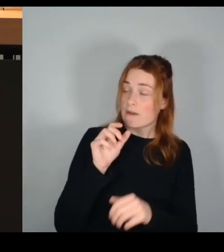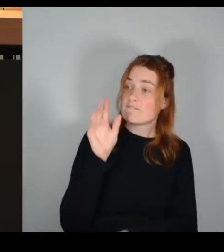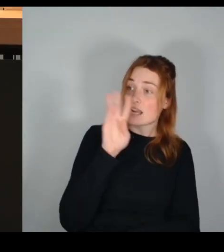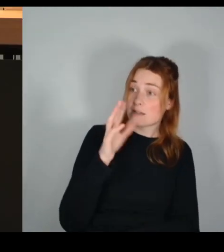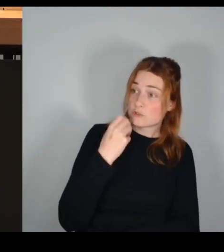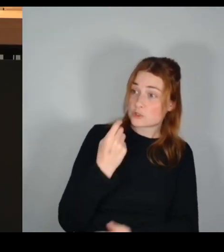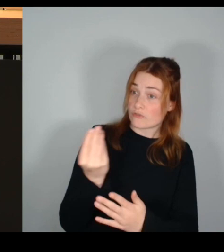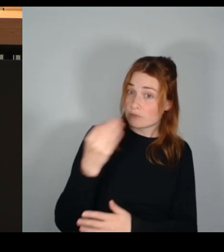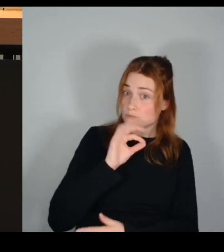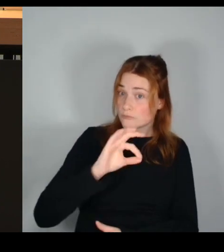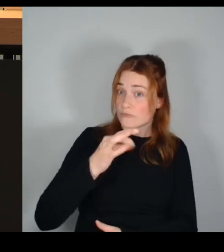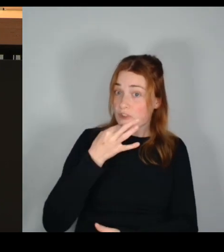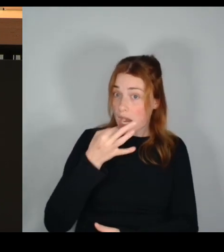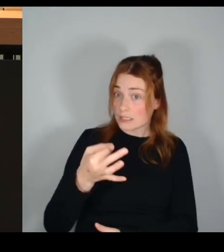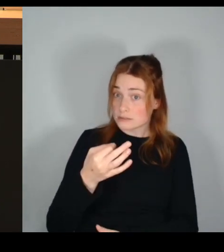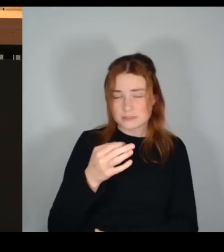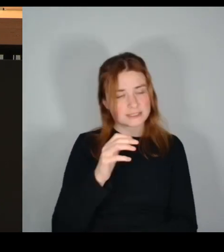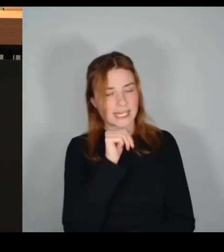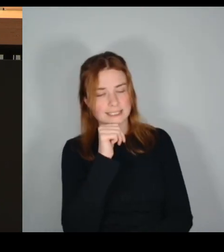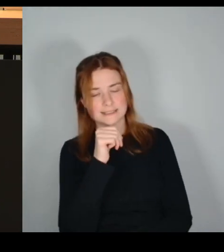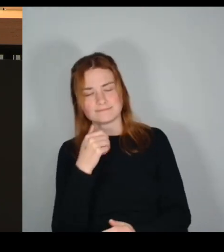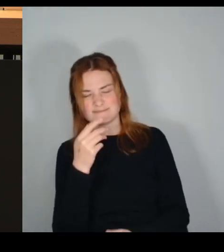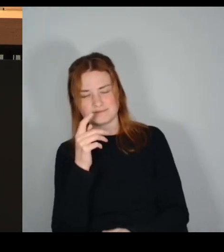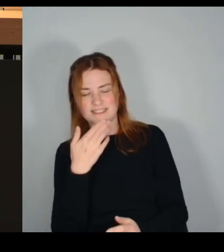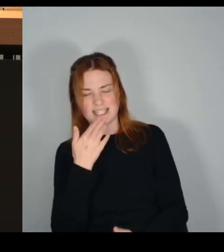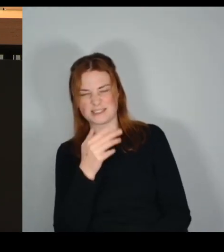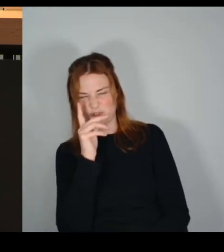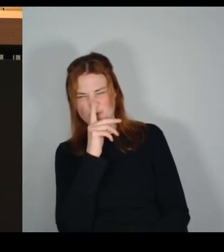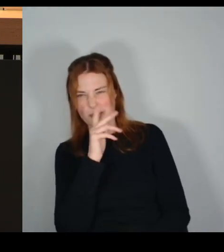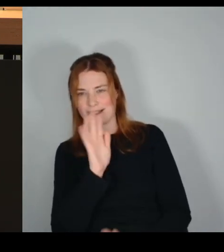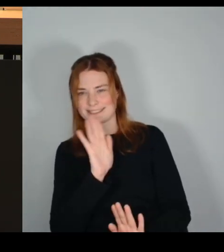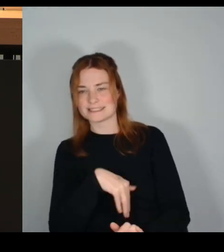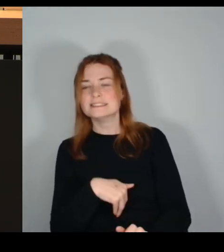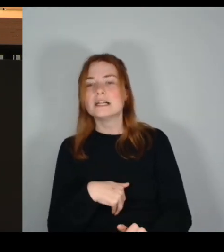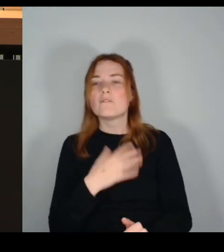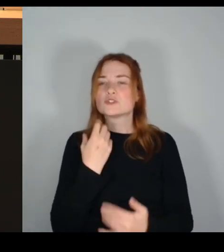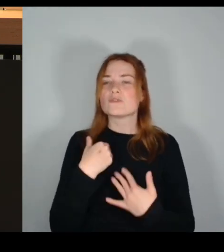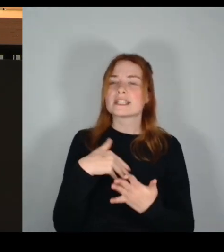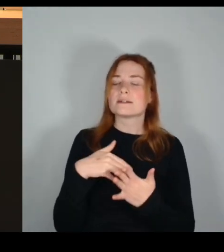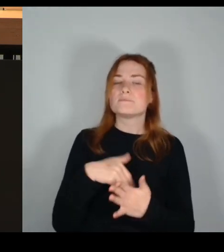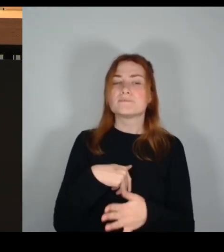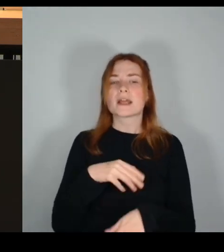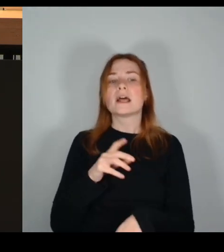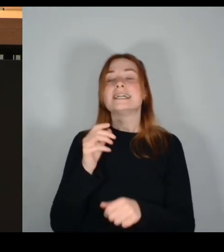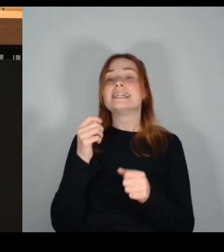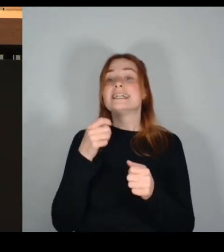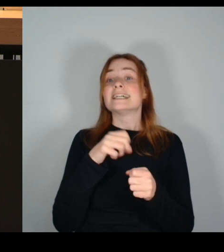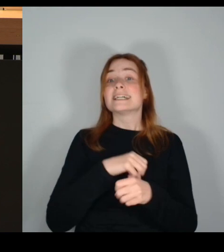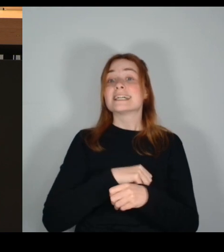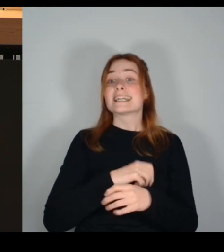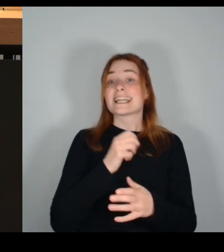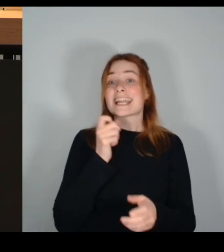ins Zeitalter der Kernkraft. Erstaunlicherweise wollen das Energiekonzerne eigentlich gar nicht so sehr. Nein, das stimmt nicht. Das sollten Sie